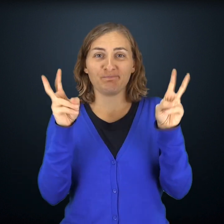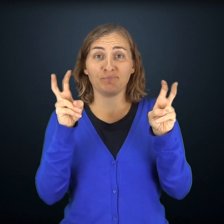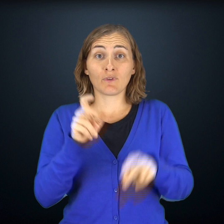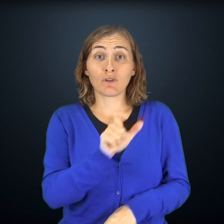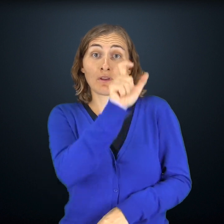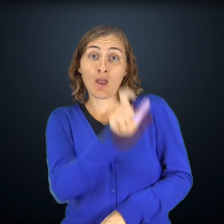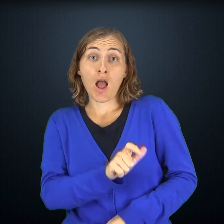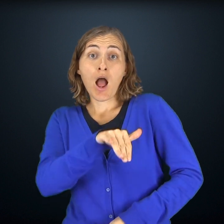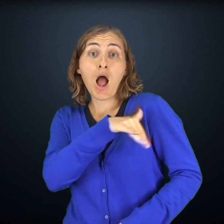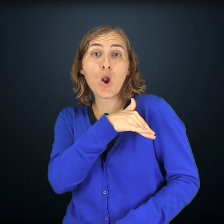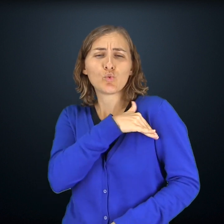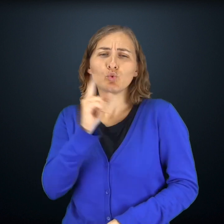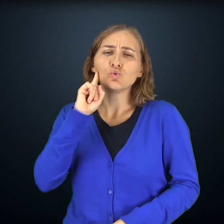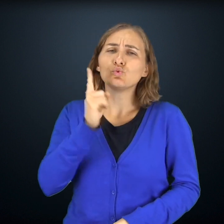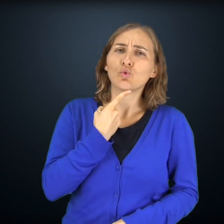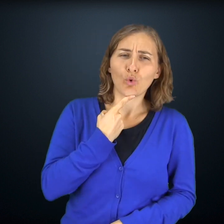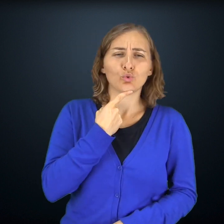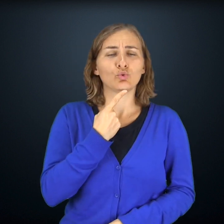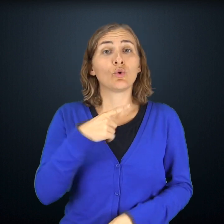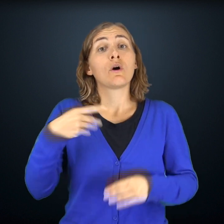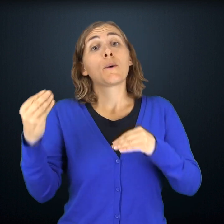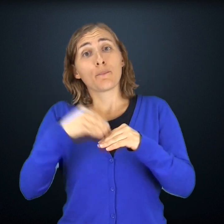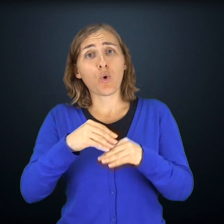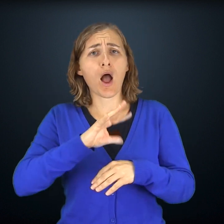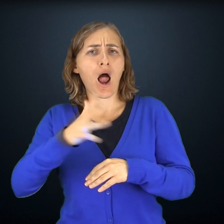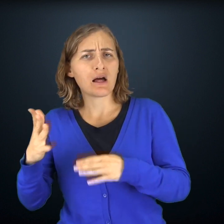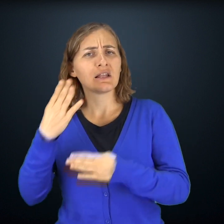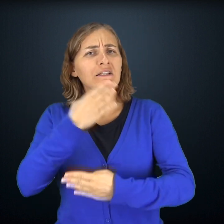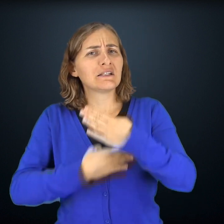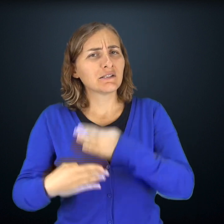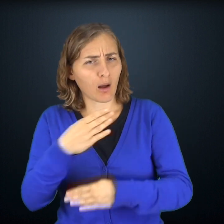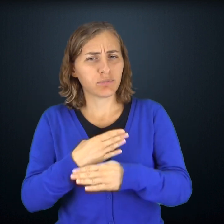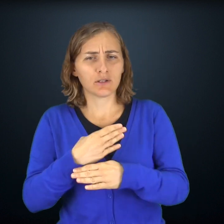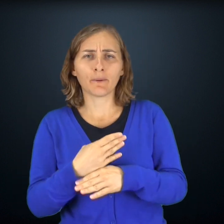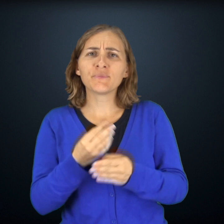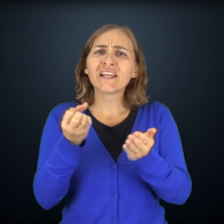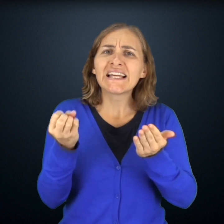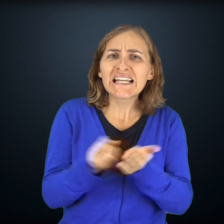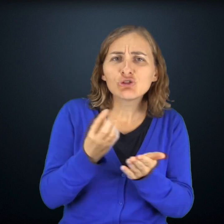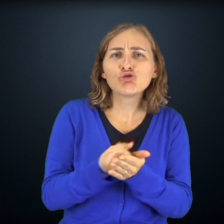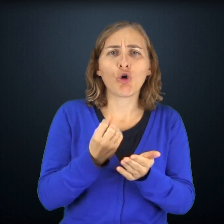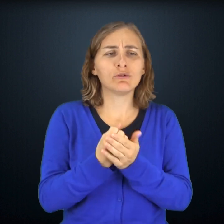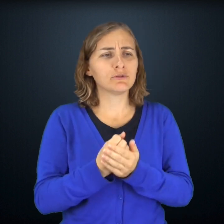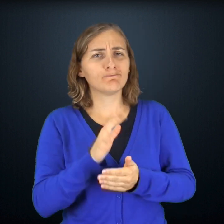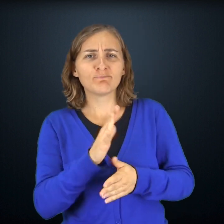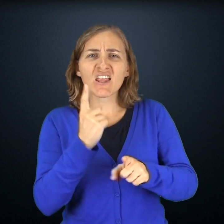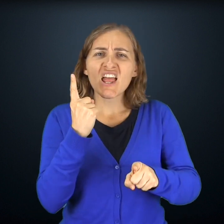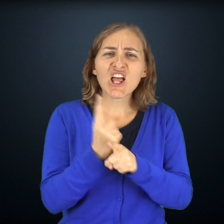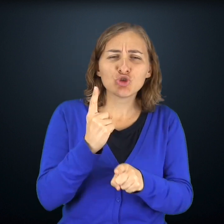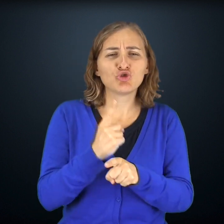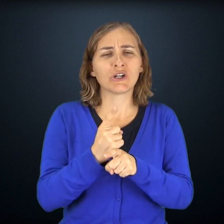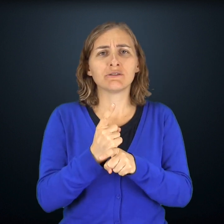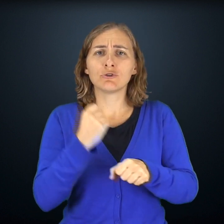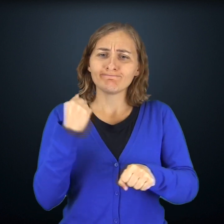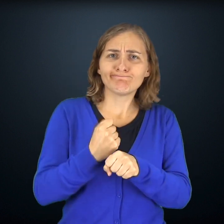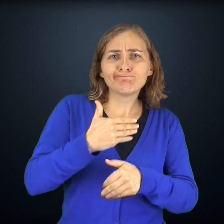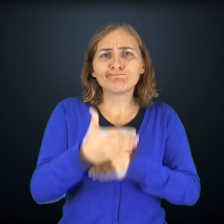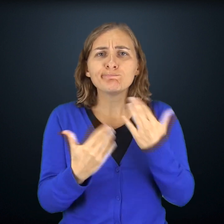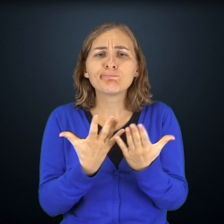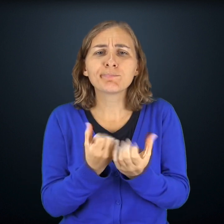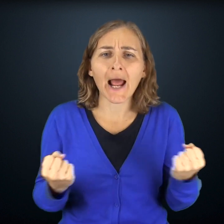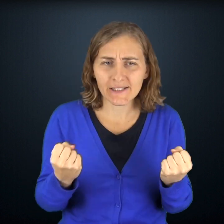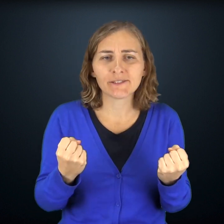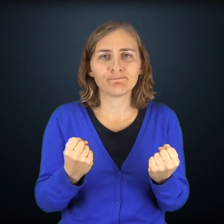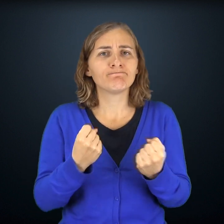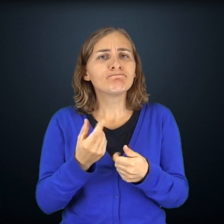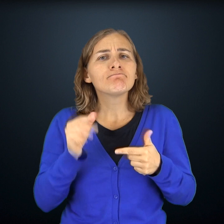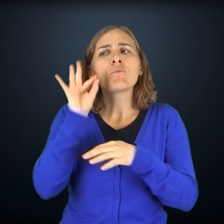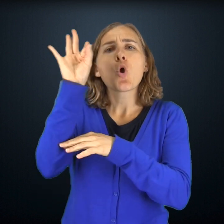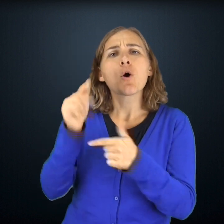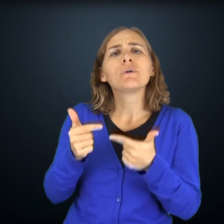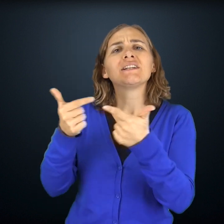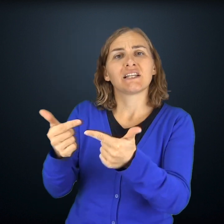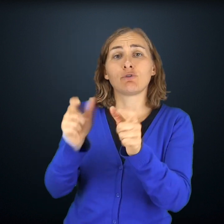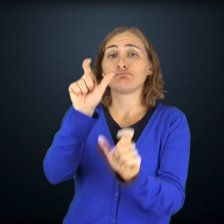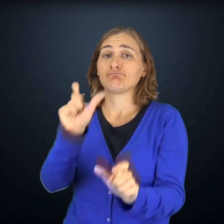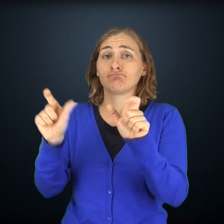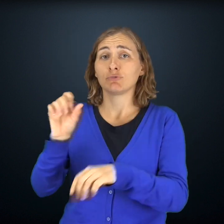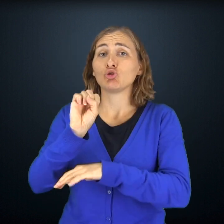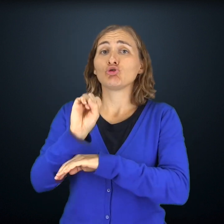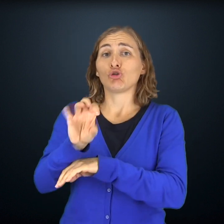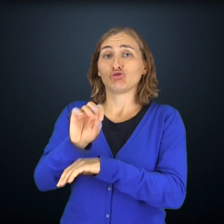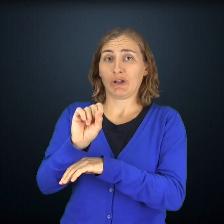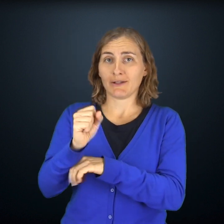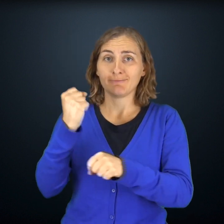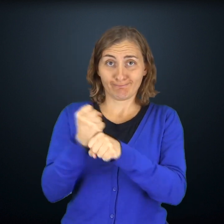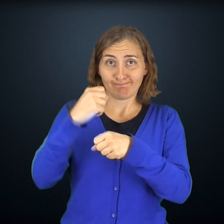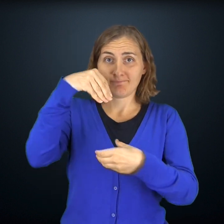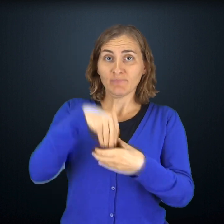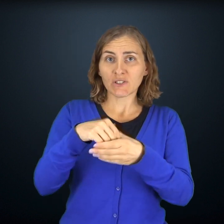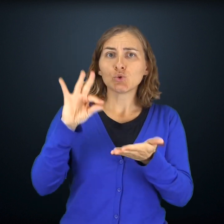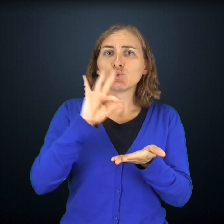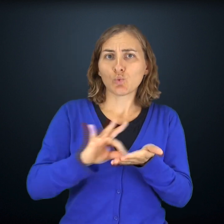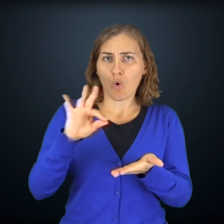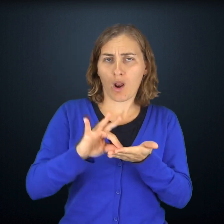“L’alunno sordo e con altre disabilità: risorse, esigenze e buone prassi” rivolto al personale docente della scuola